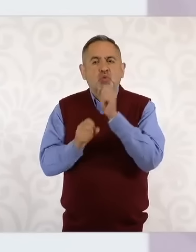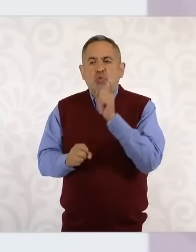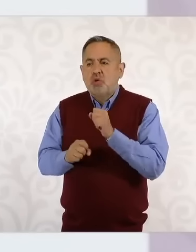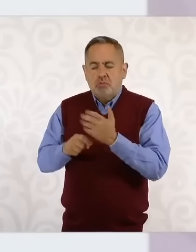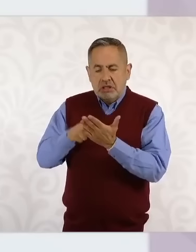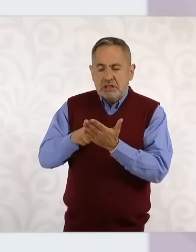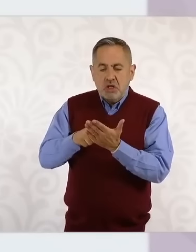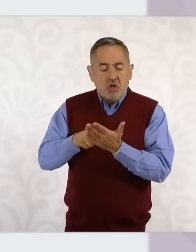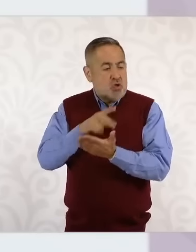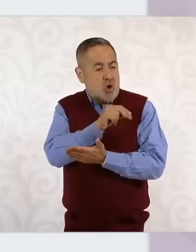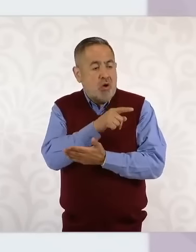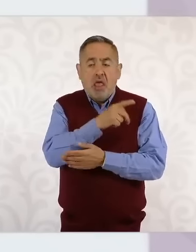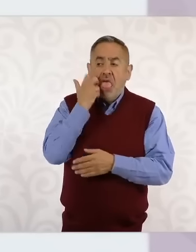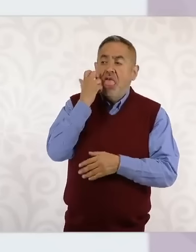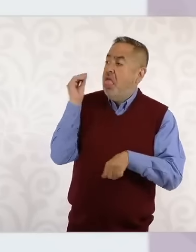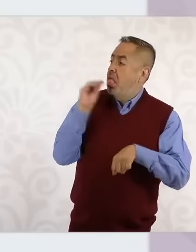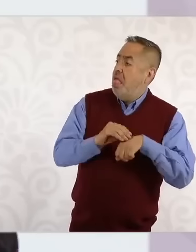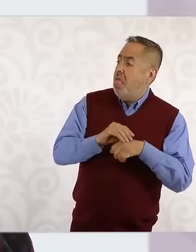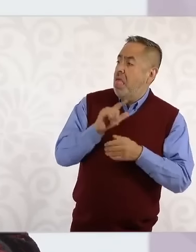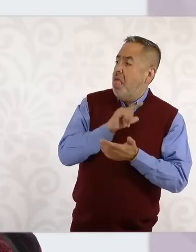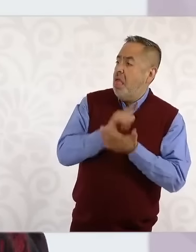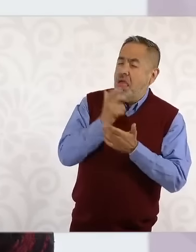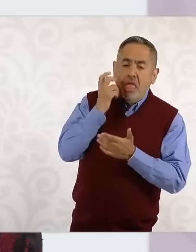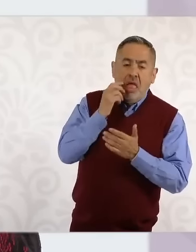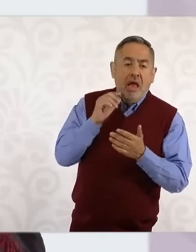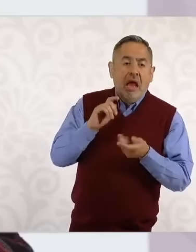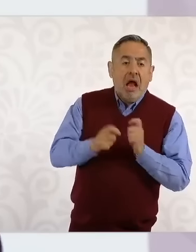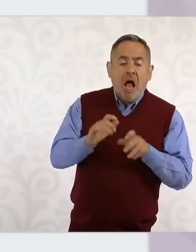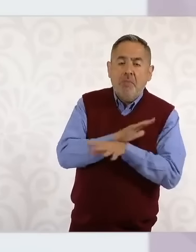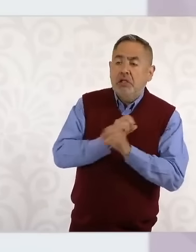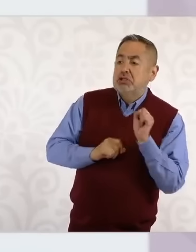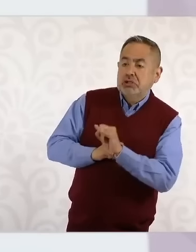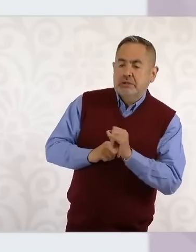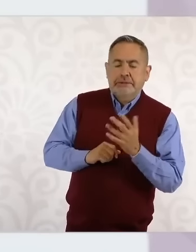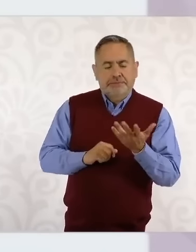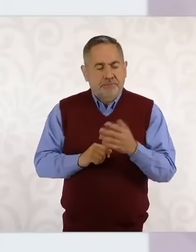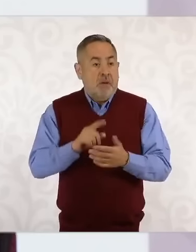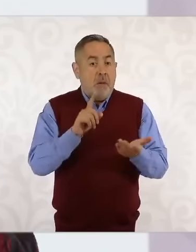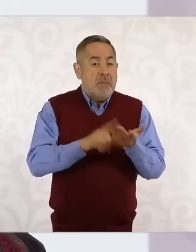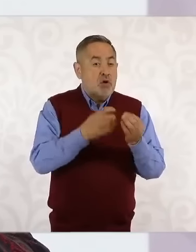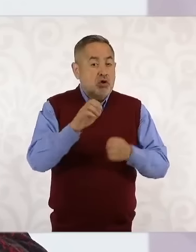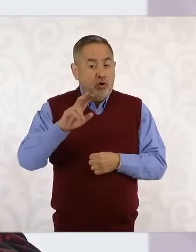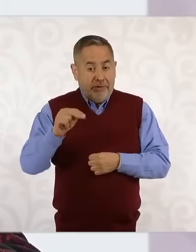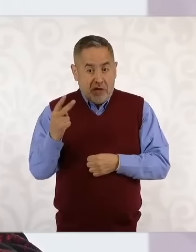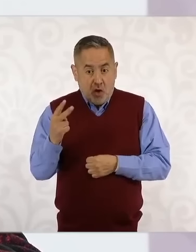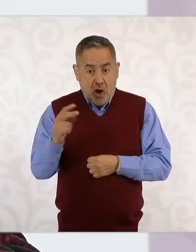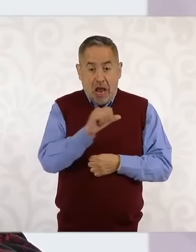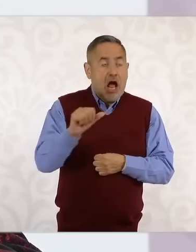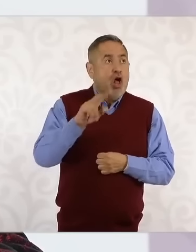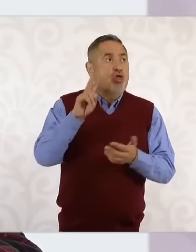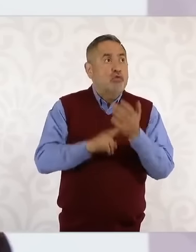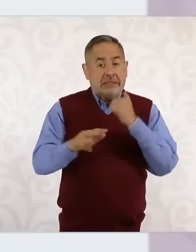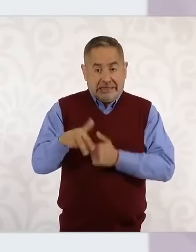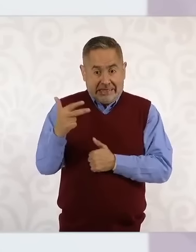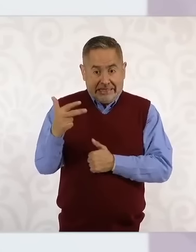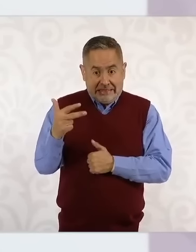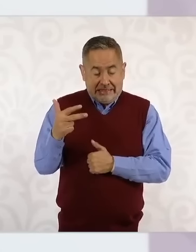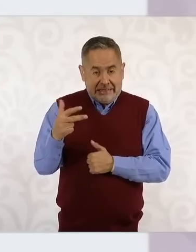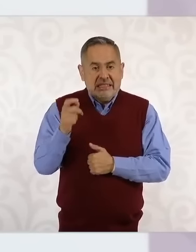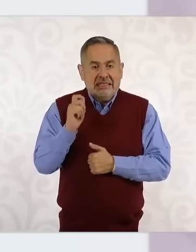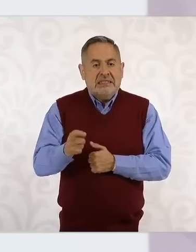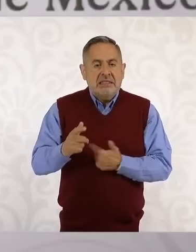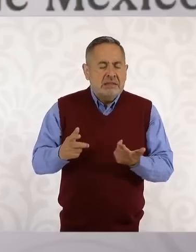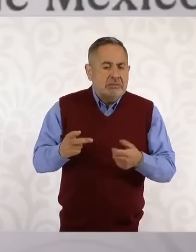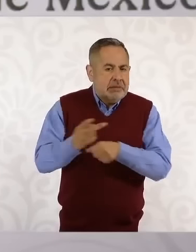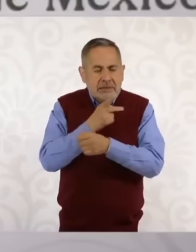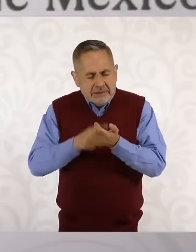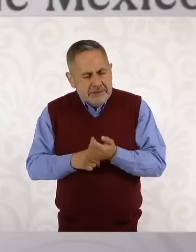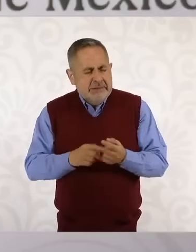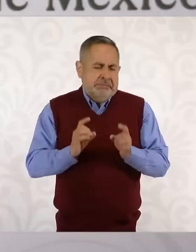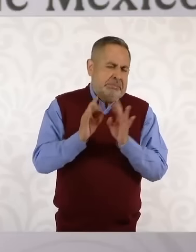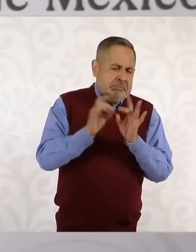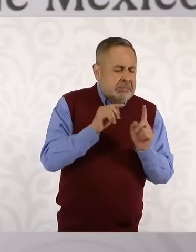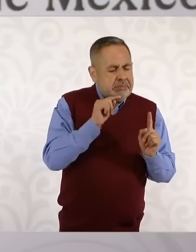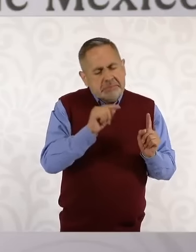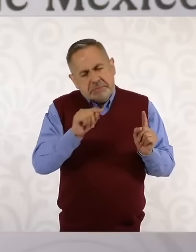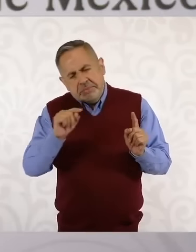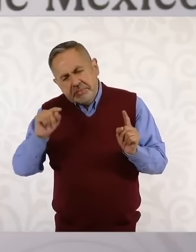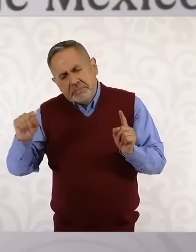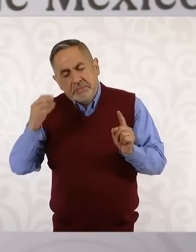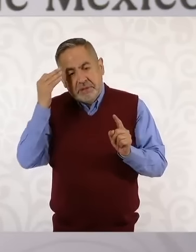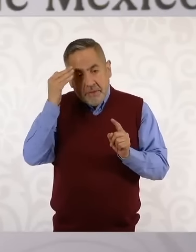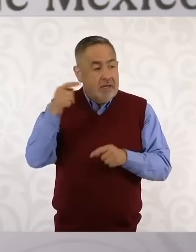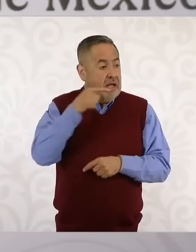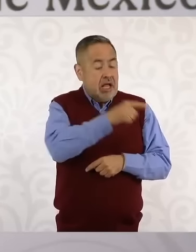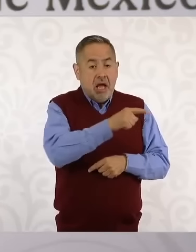en electricidad. De 1992 al 2013 ocurren varias acciones que hacen que los privados generen más